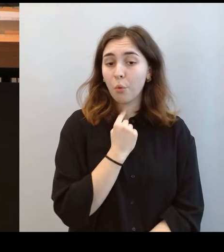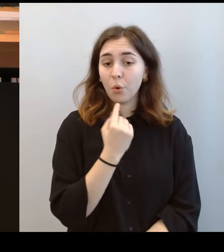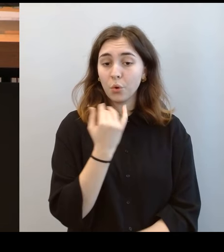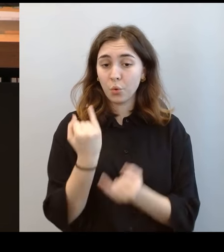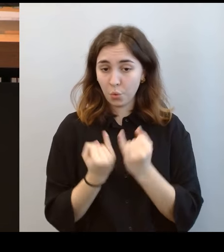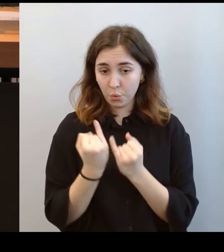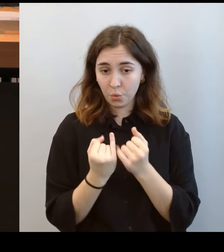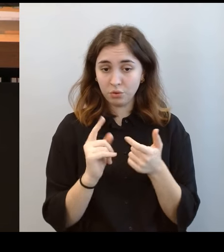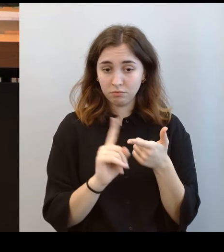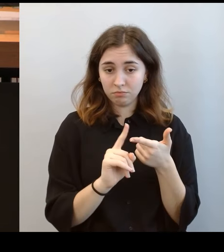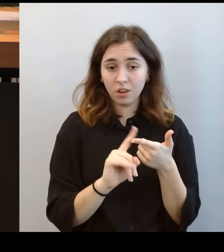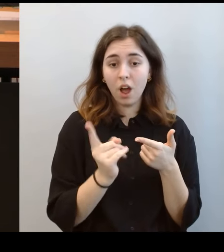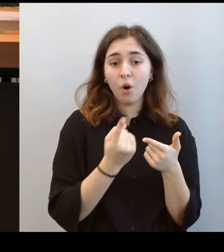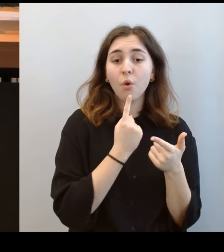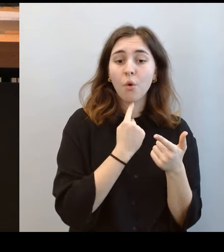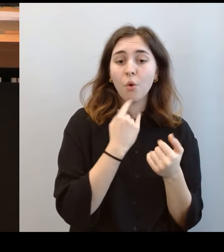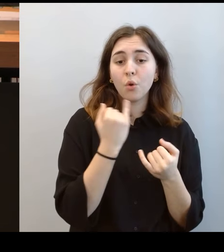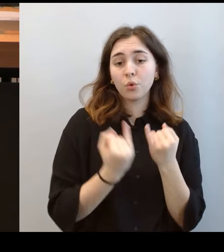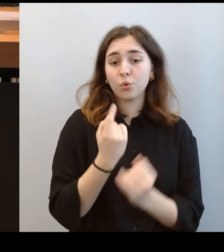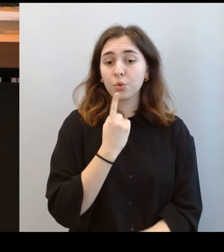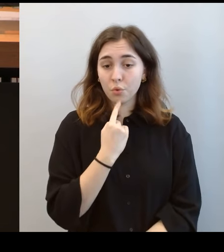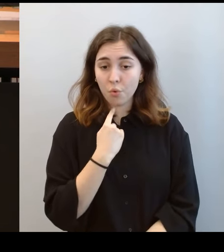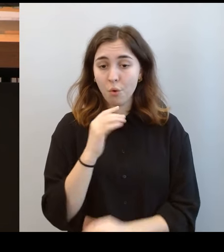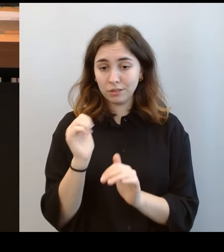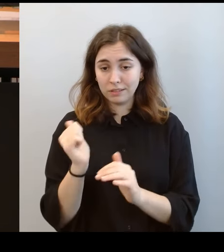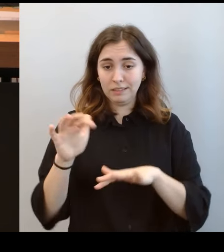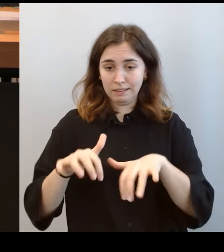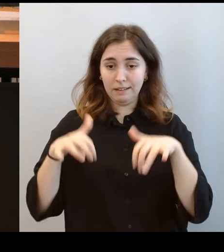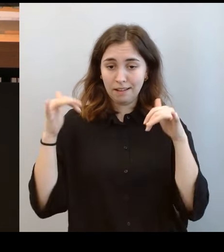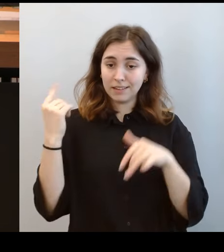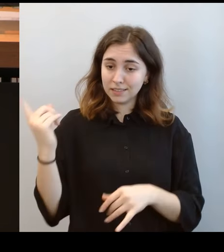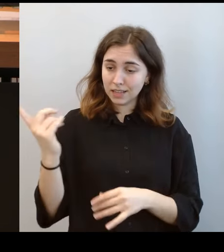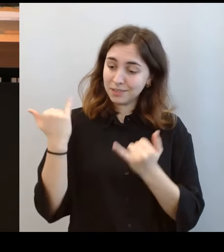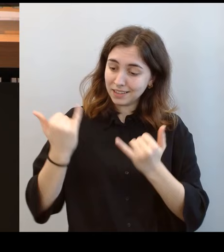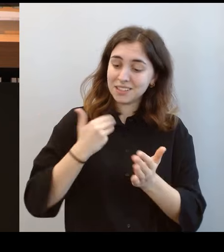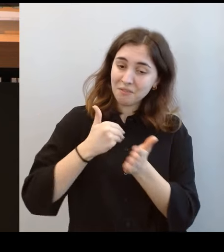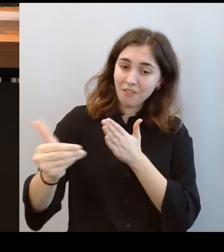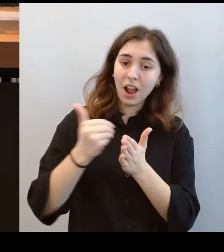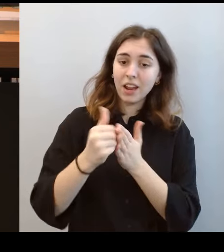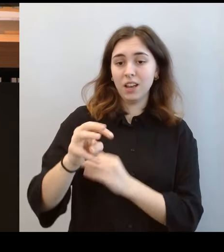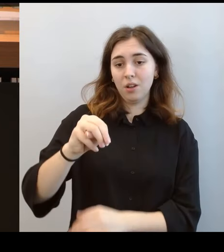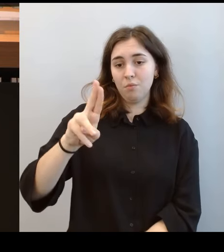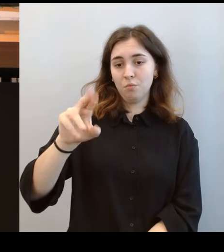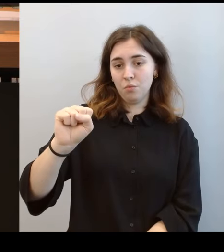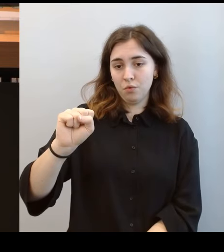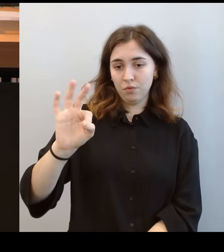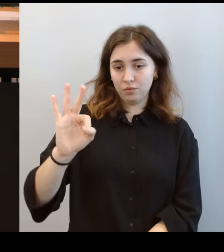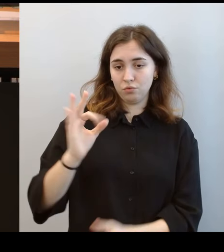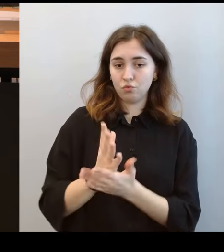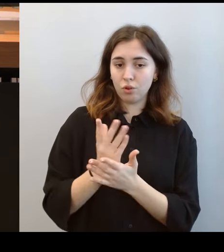die Errichtung von MUFs auch weiter verfolgt haben. Und ich möchte deshalb auch alle Mitglieder des Hauses, die eine